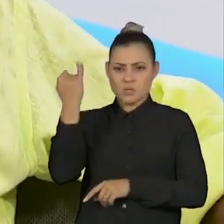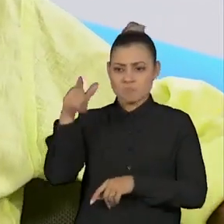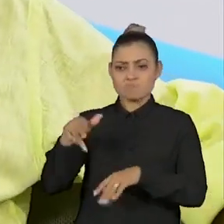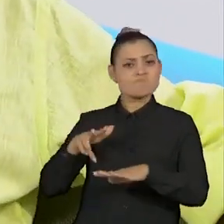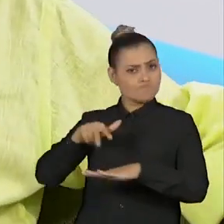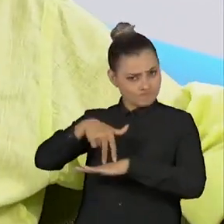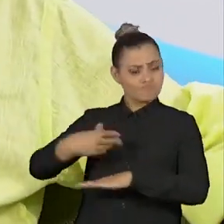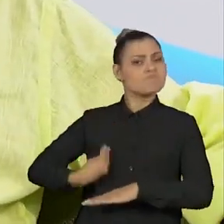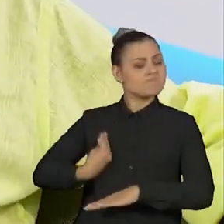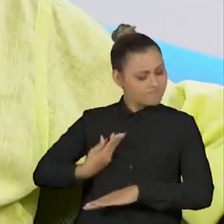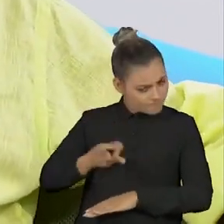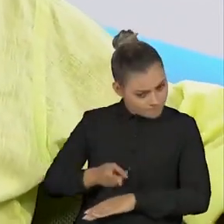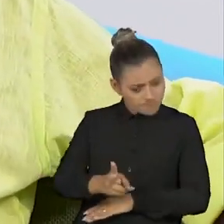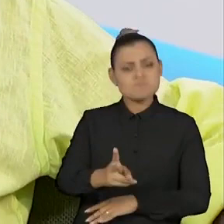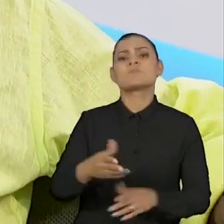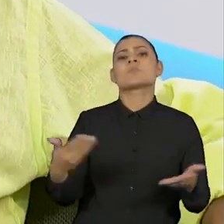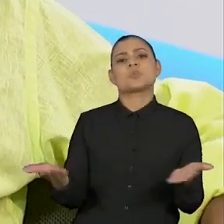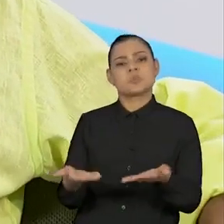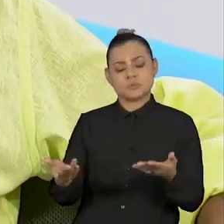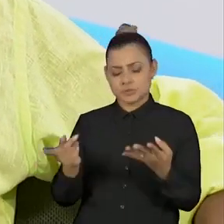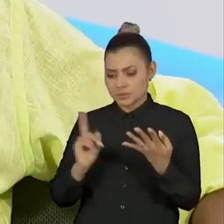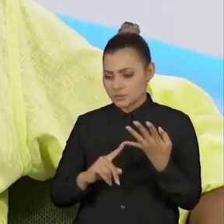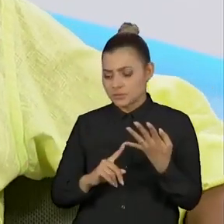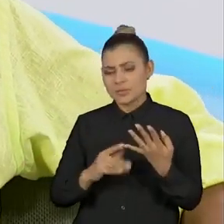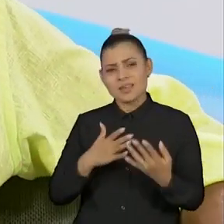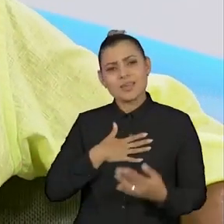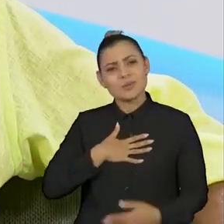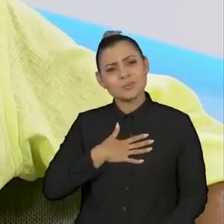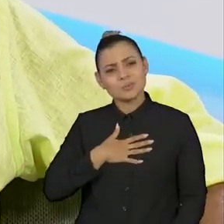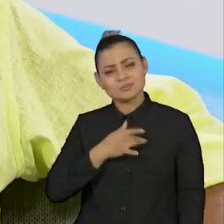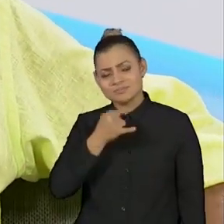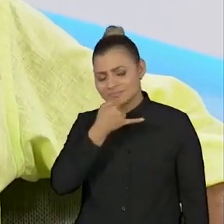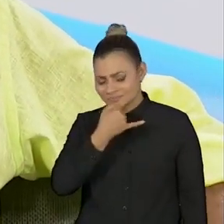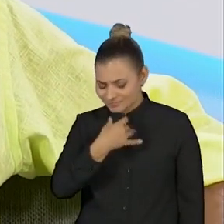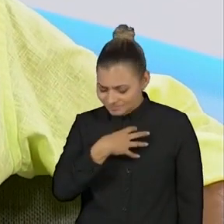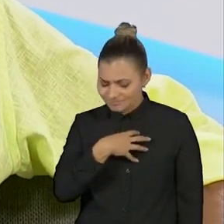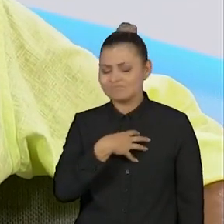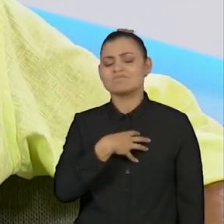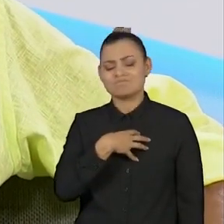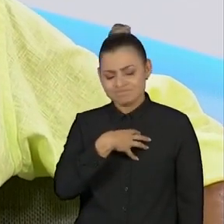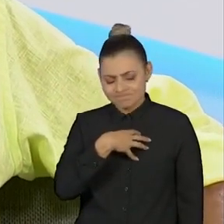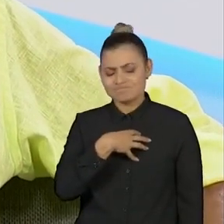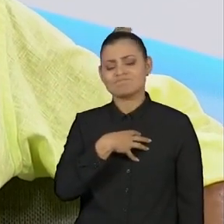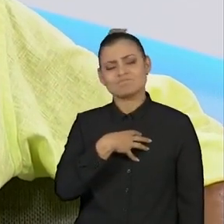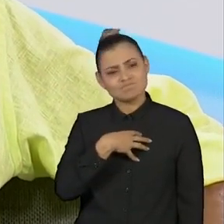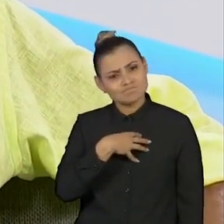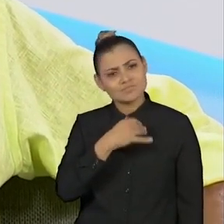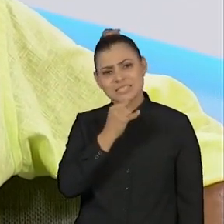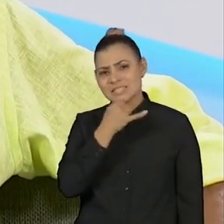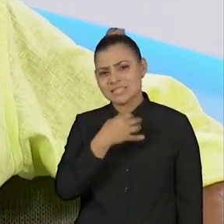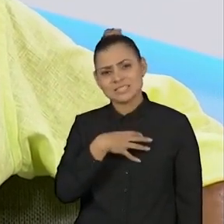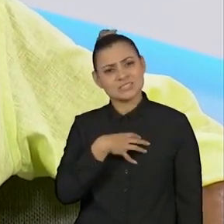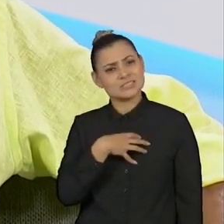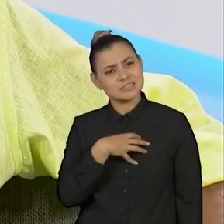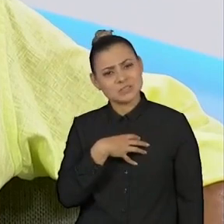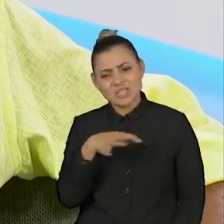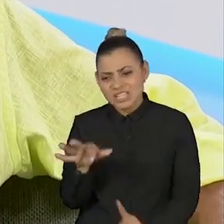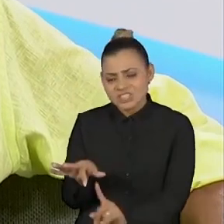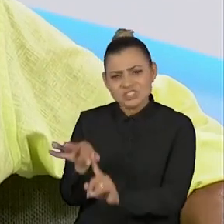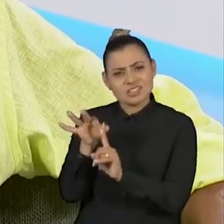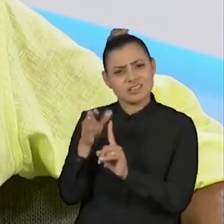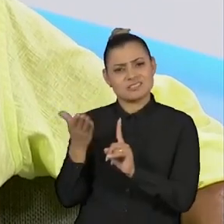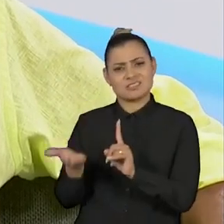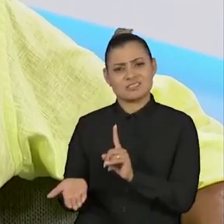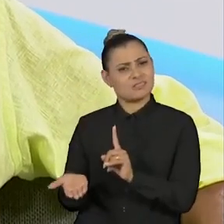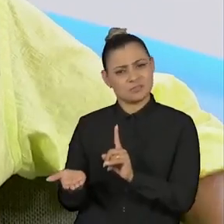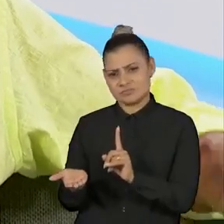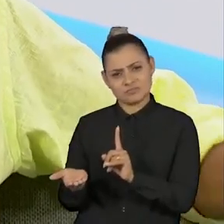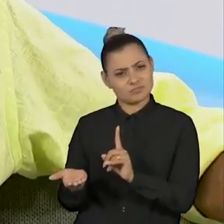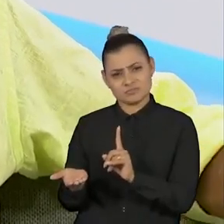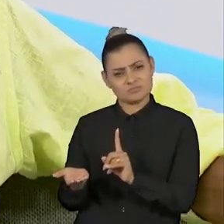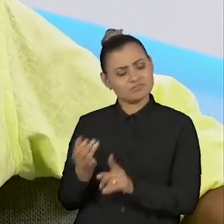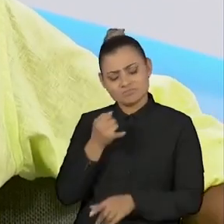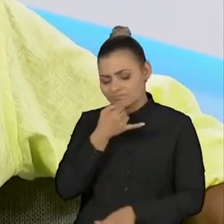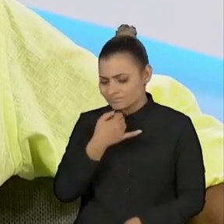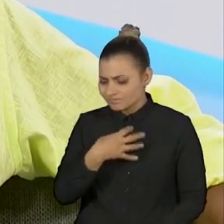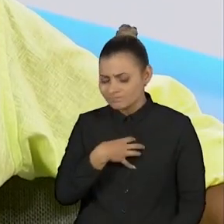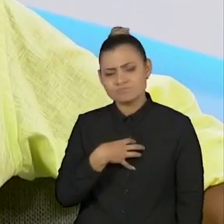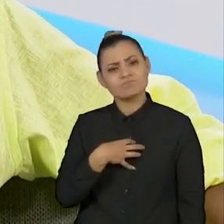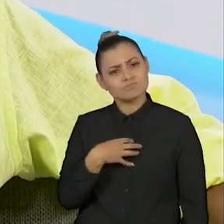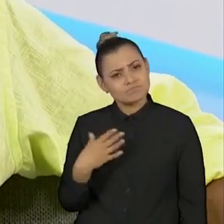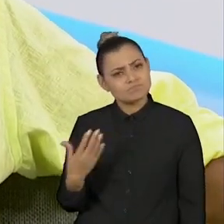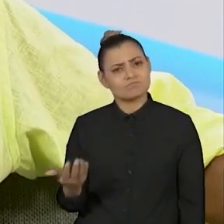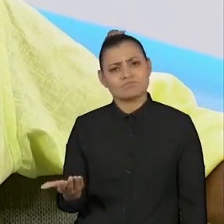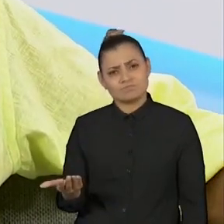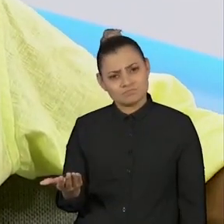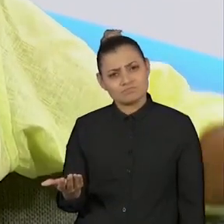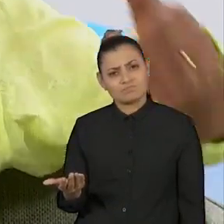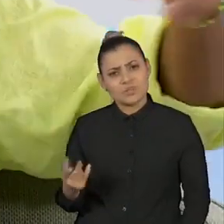nós ainda, hoje, eu me sinto profundamente entristecido com a indicação desse funcionário,